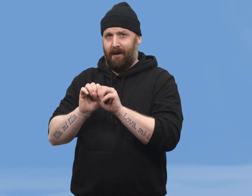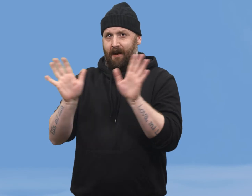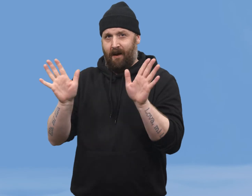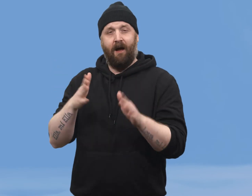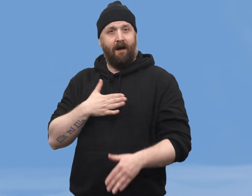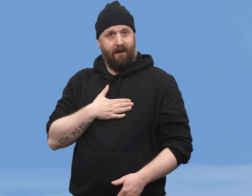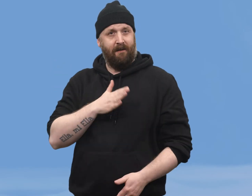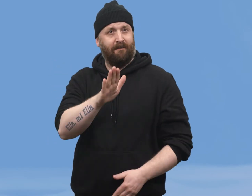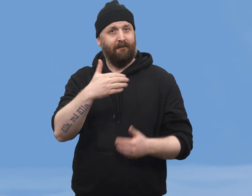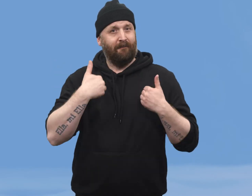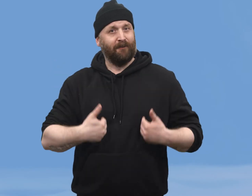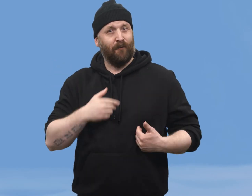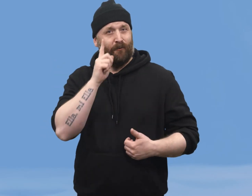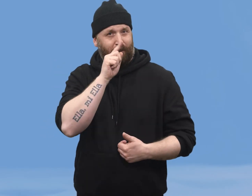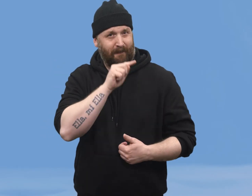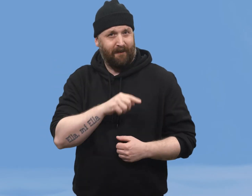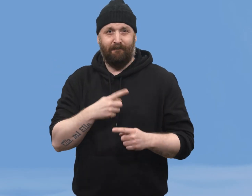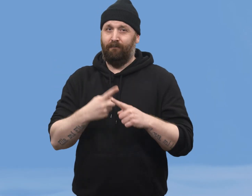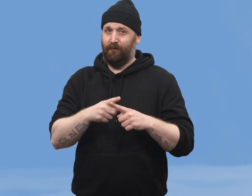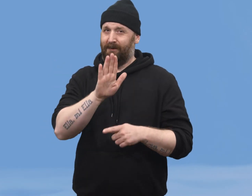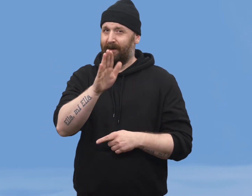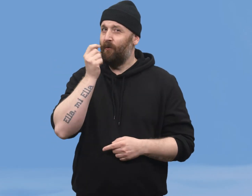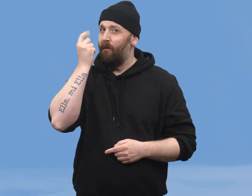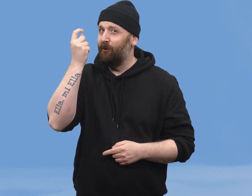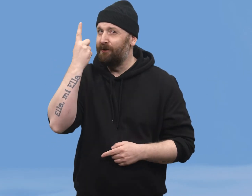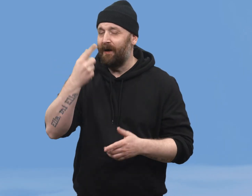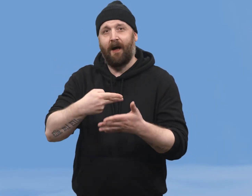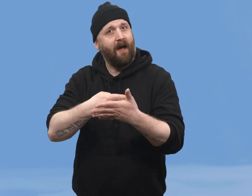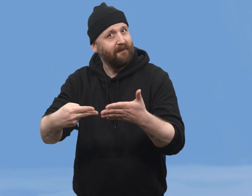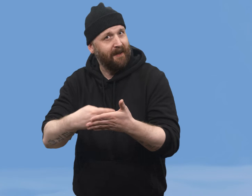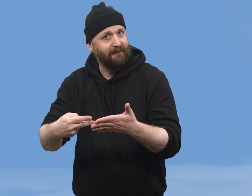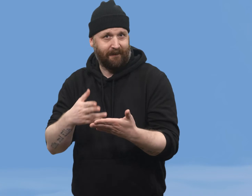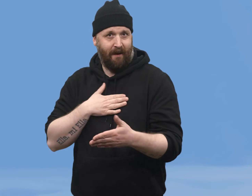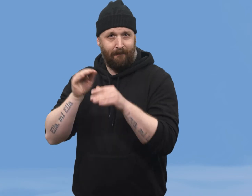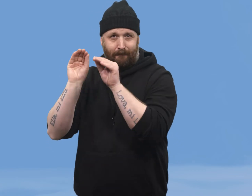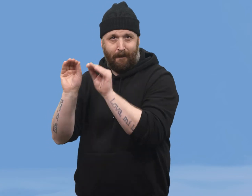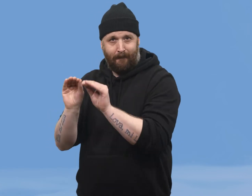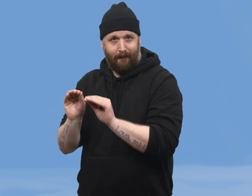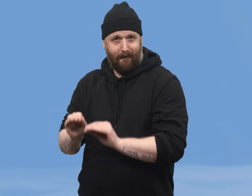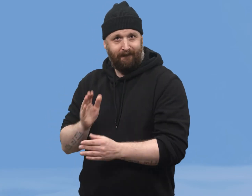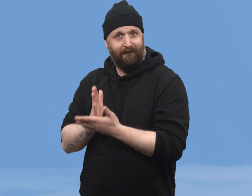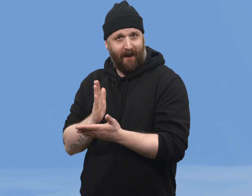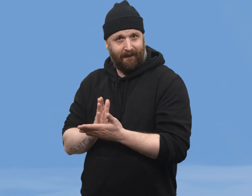ditt personnummer og dine opplysninger som adresse, og har denne informasjonen klar.